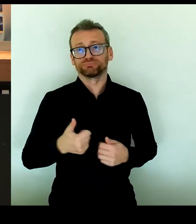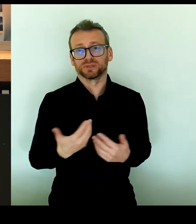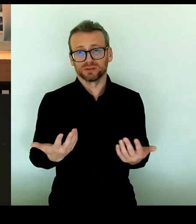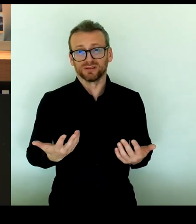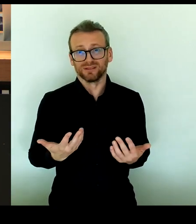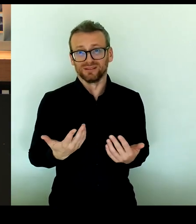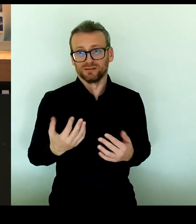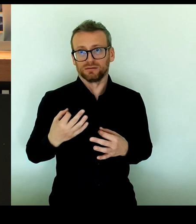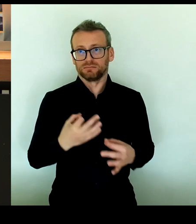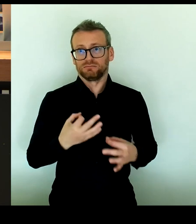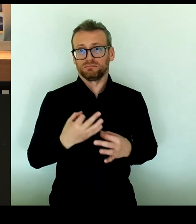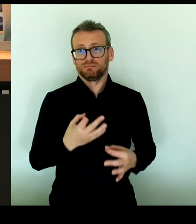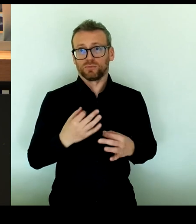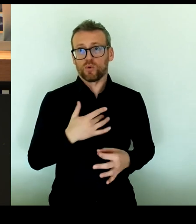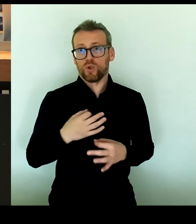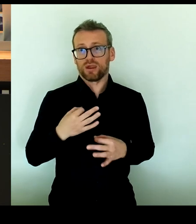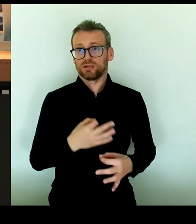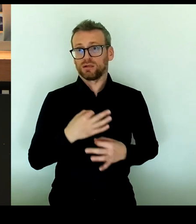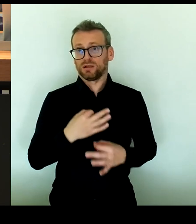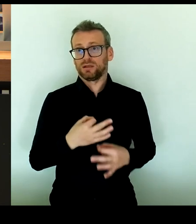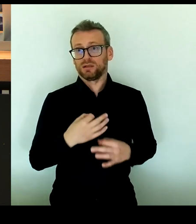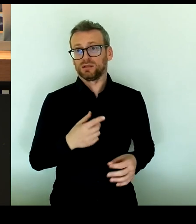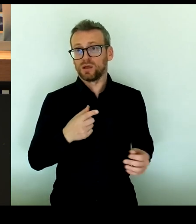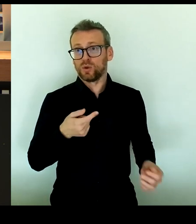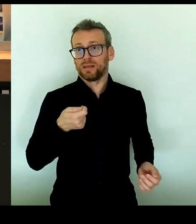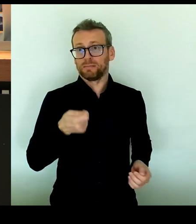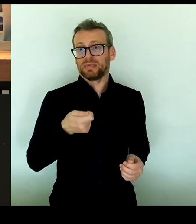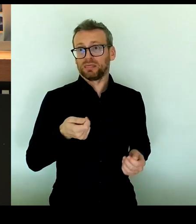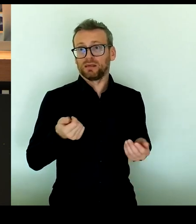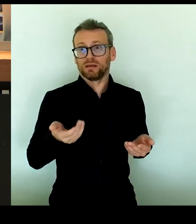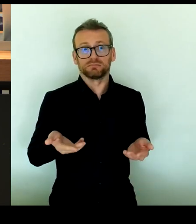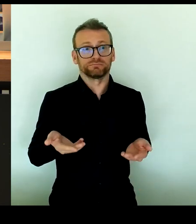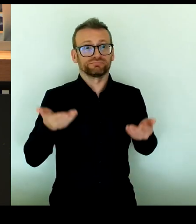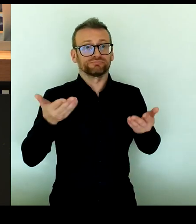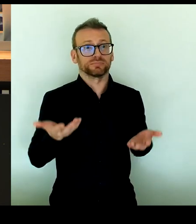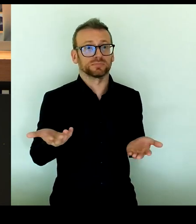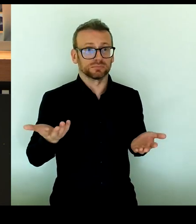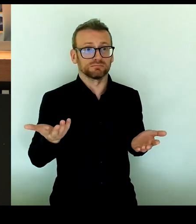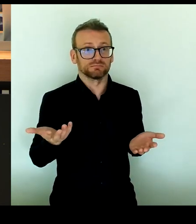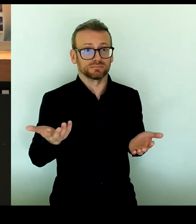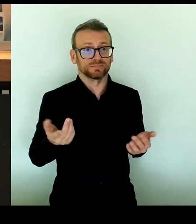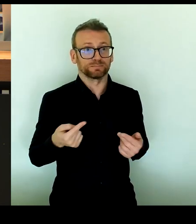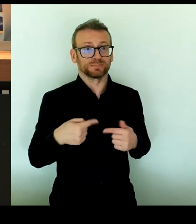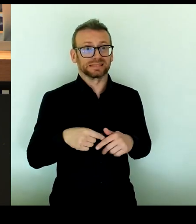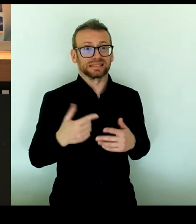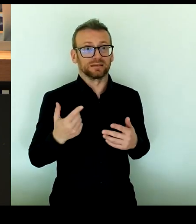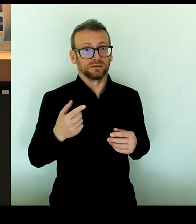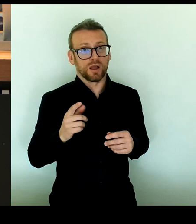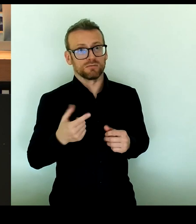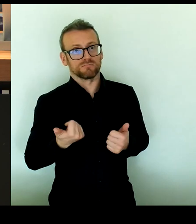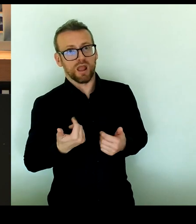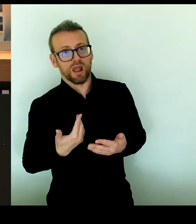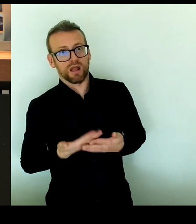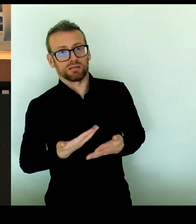Sie wollen noch mehr Akteure, die noch mehr mitsprechen, einbinden, alles aber transparent machen